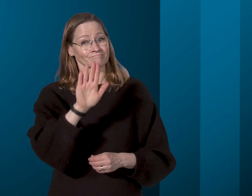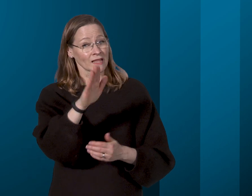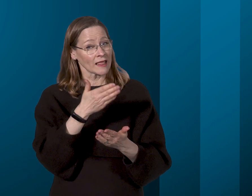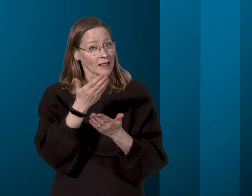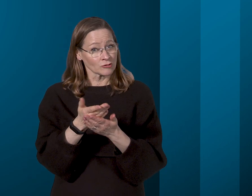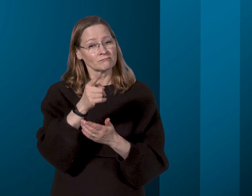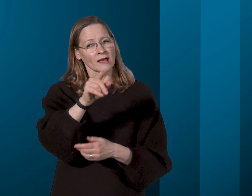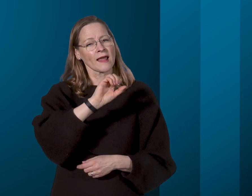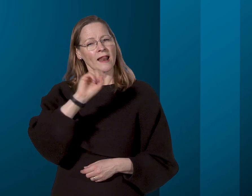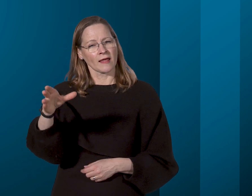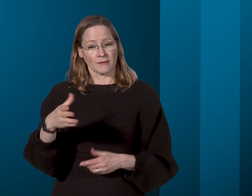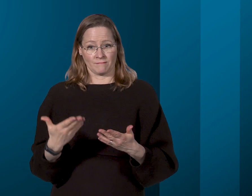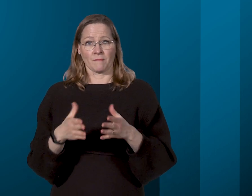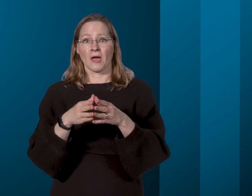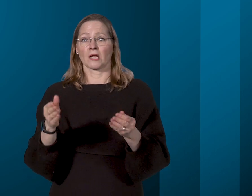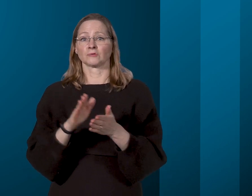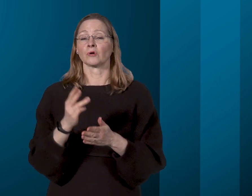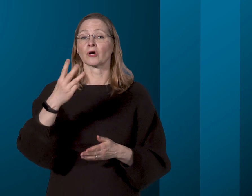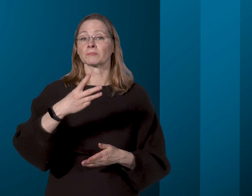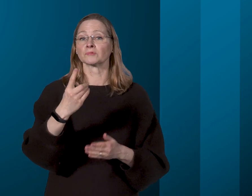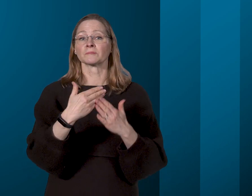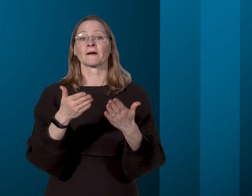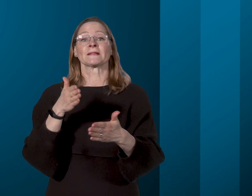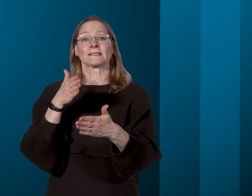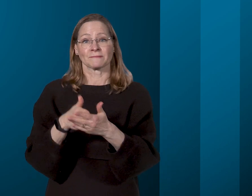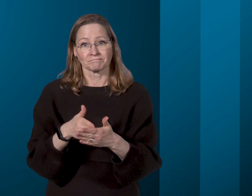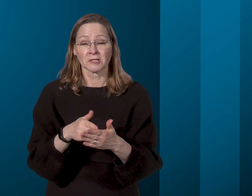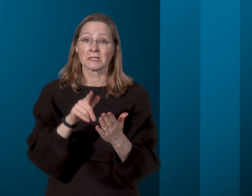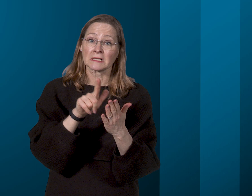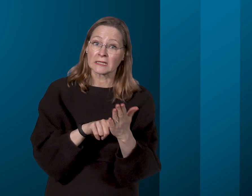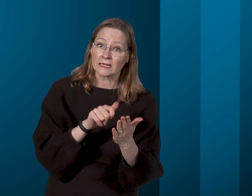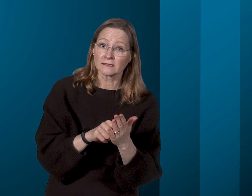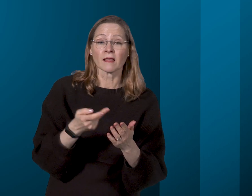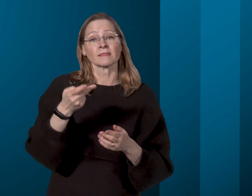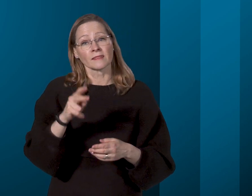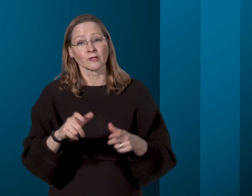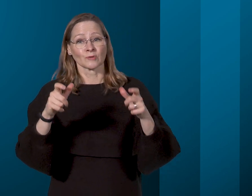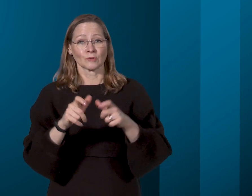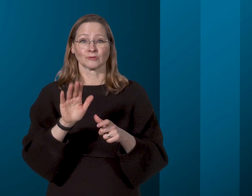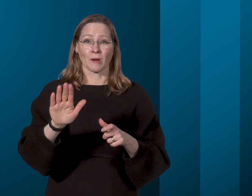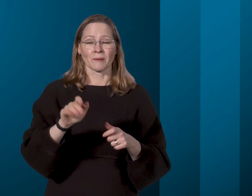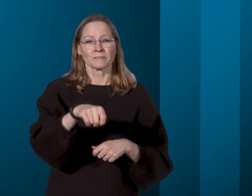Lähetä ehdotuksesi 31.3.2024 mennessä joko kirjeenä tai yhdistyksen omalla, -